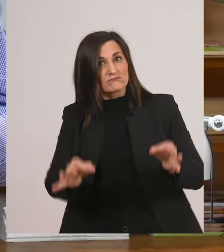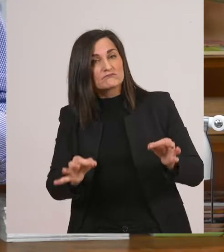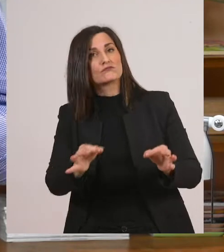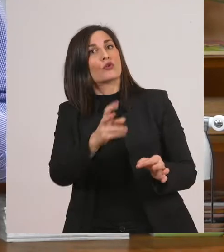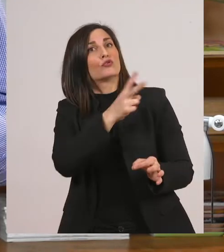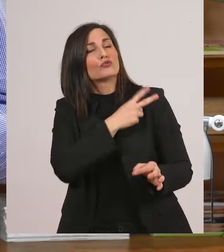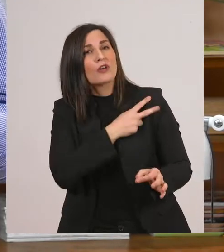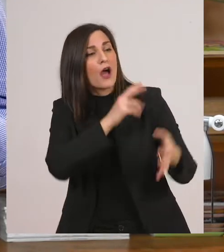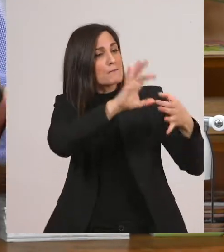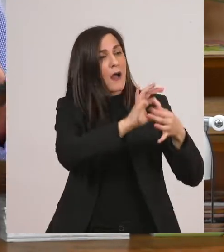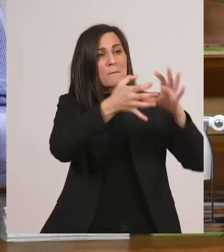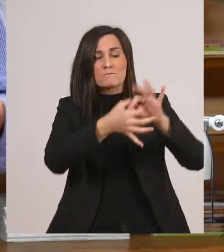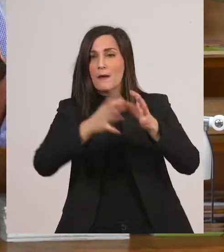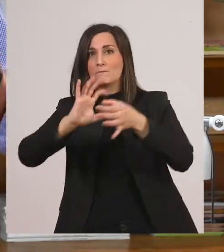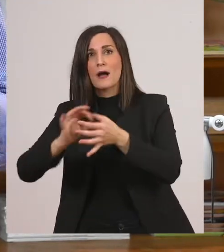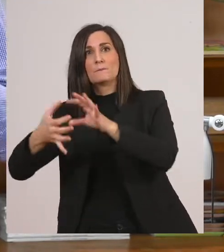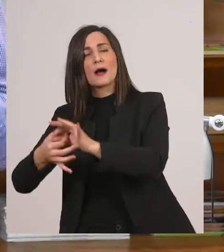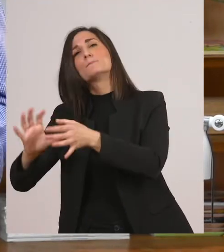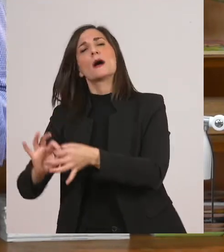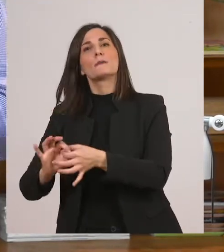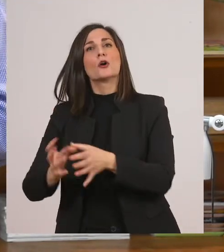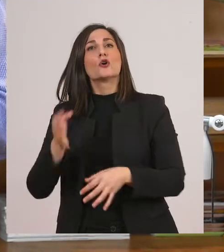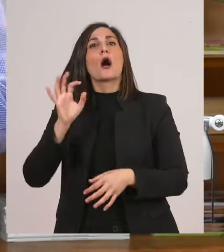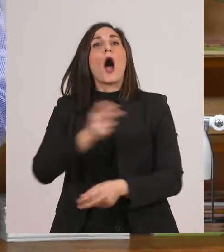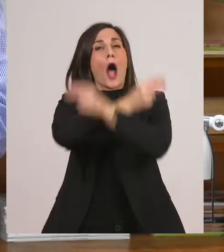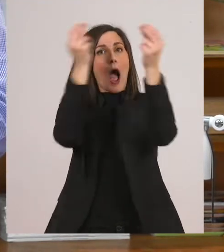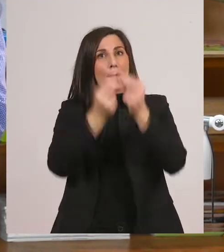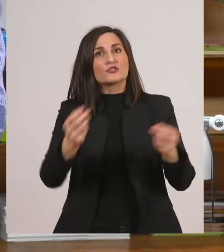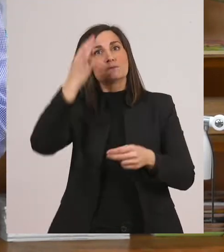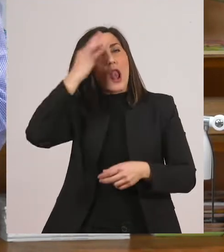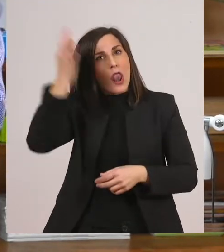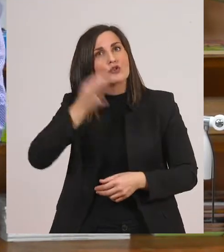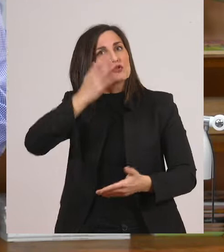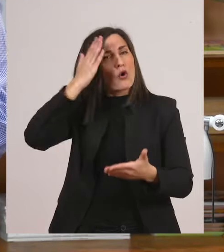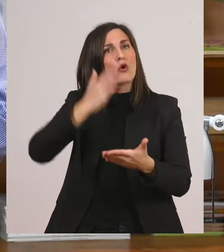Έχουν σχέση μεταξύ τους, ούτως ώστε να πάμε σε μία λογική απόφαση, συμπέρασμα;